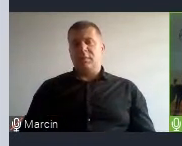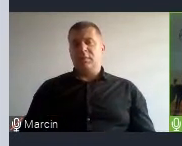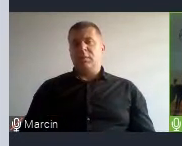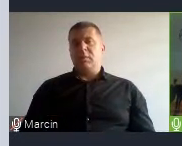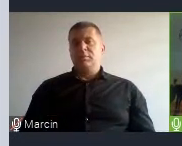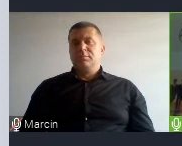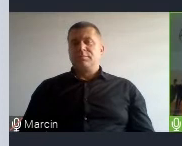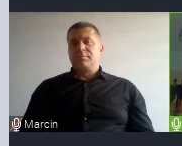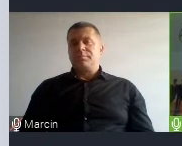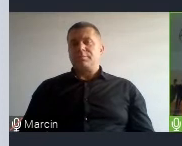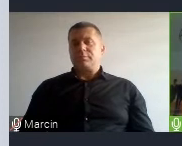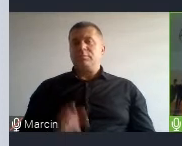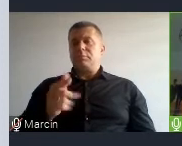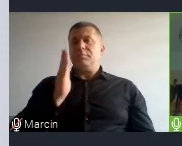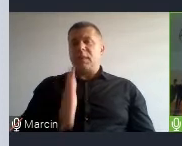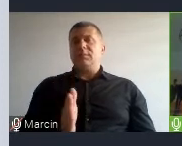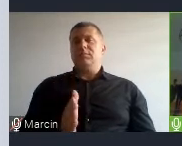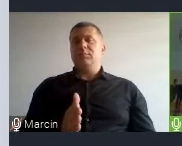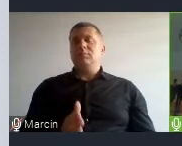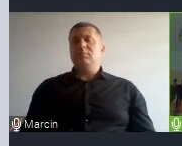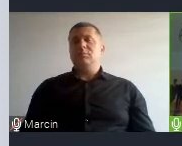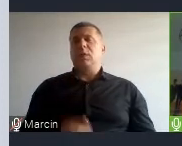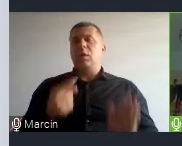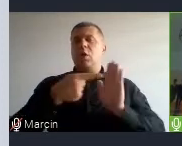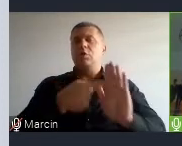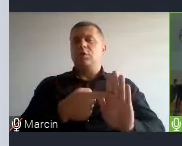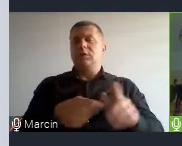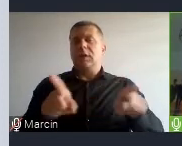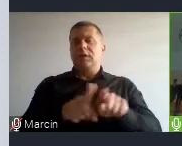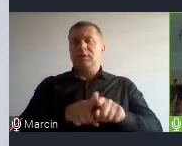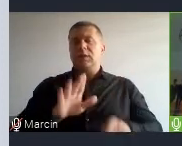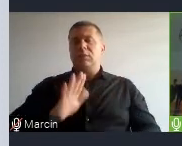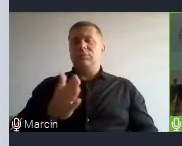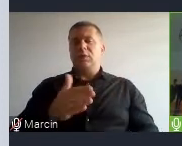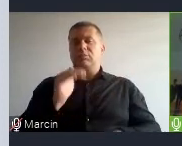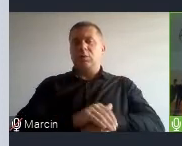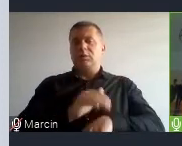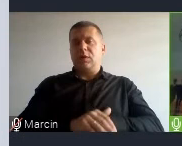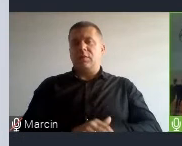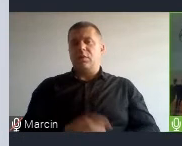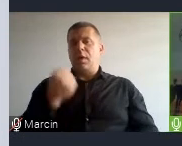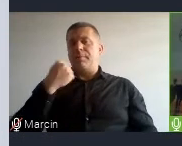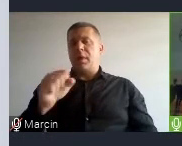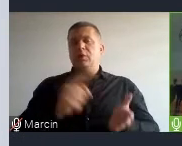które będą dotyczyły tego samego przedmiotu zamówienia i tu znowu bardzo częsty błąd.